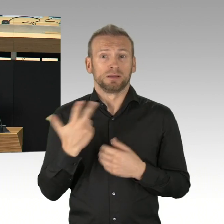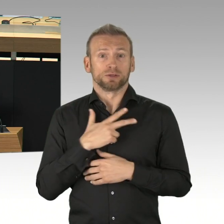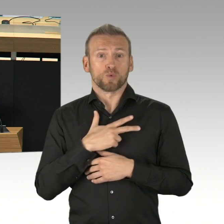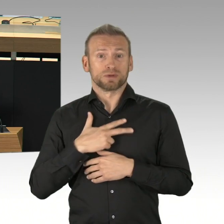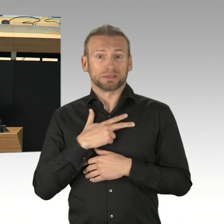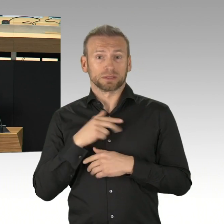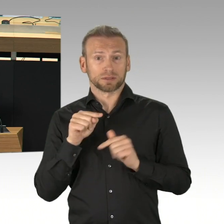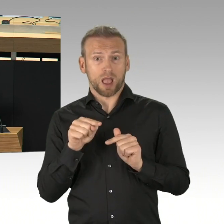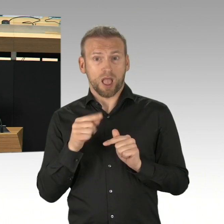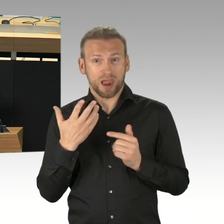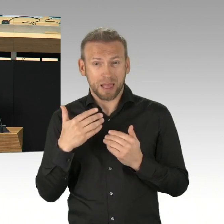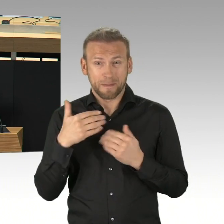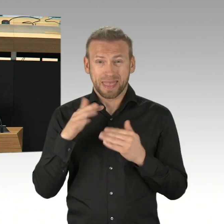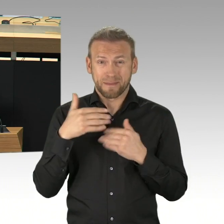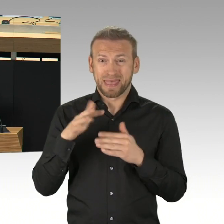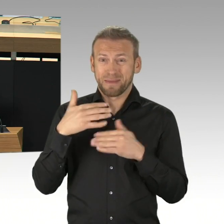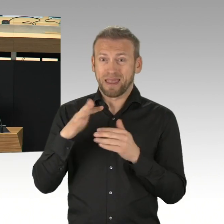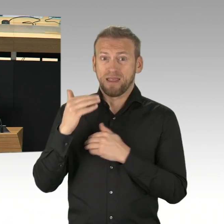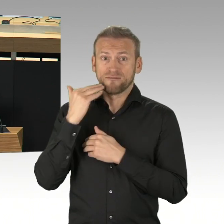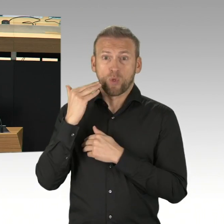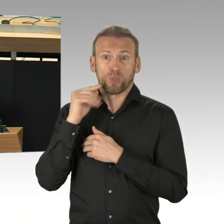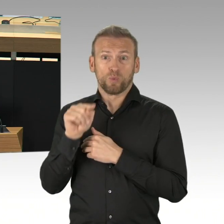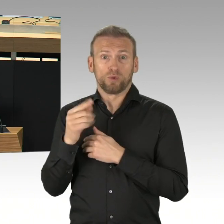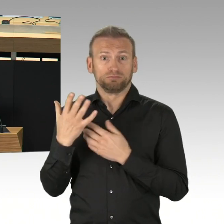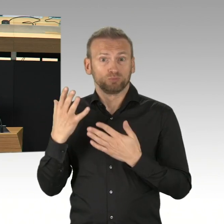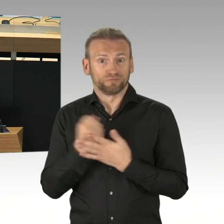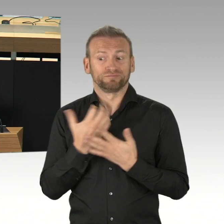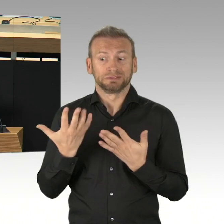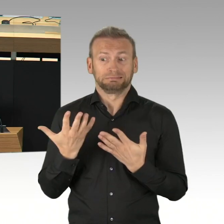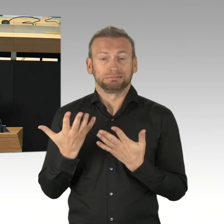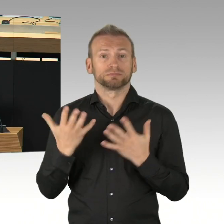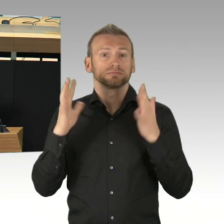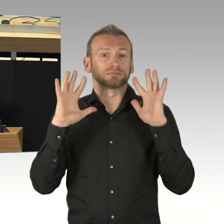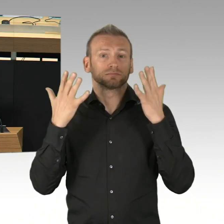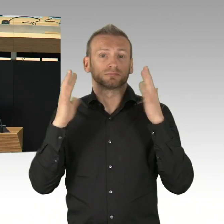Daher muss diese unsoziale Wohnungsbremse gestoppt werden, meine Damen und Herren.